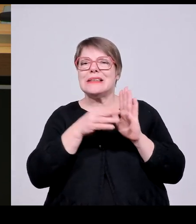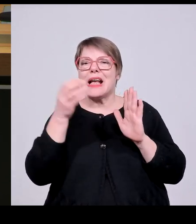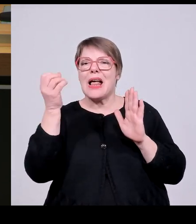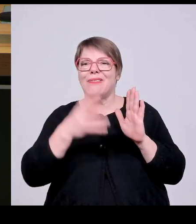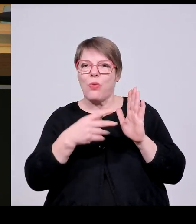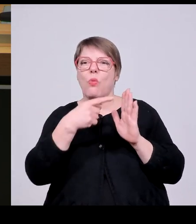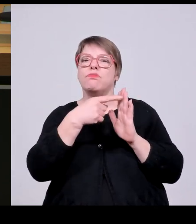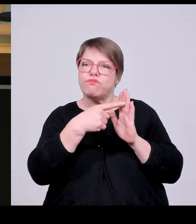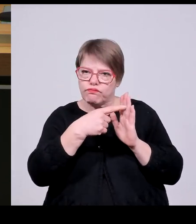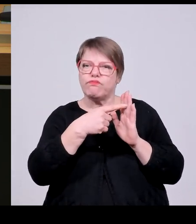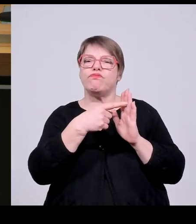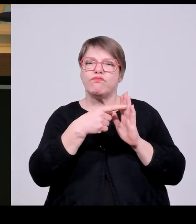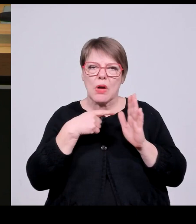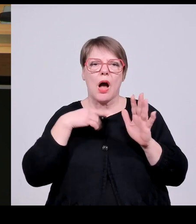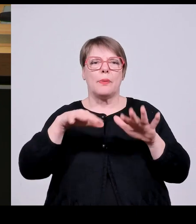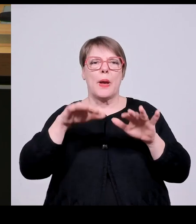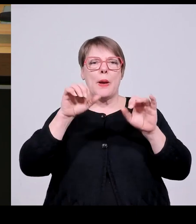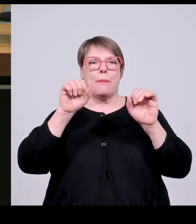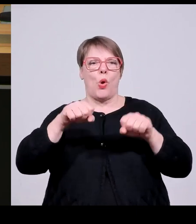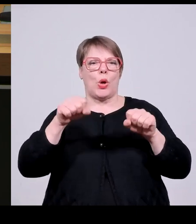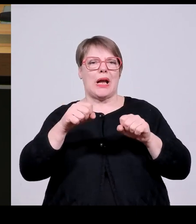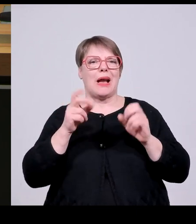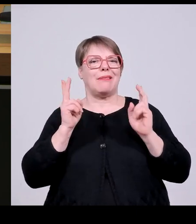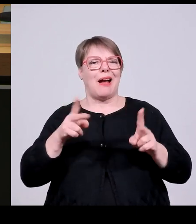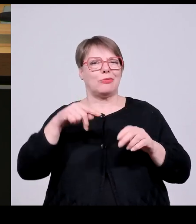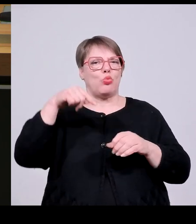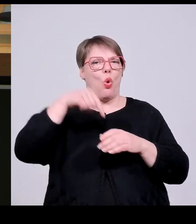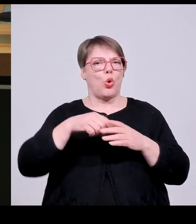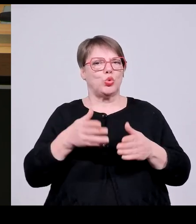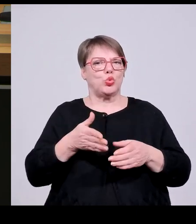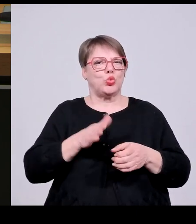Kollegen in der letzten Legislaturperiode hatten wir schon eine Novellierung des